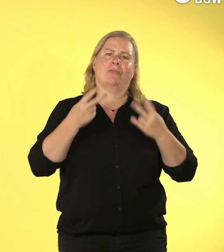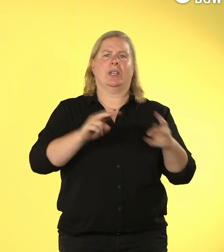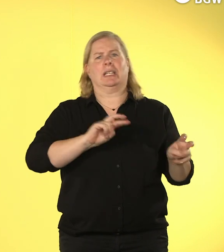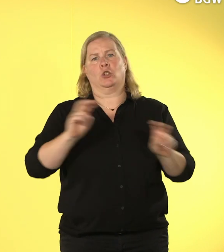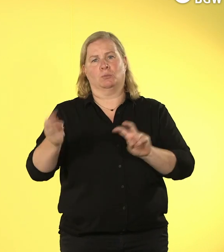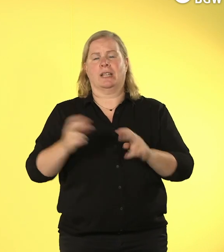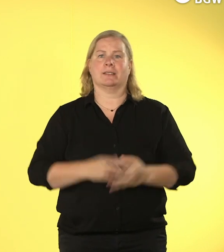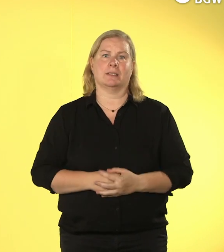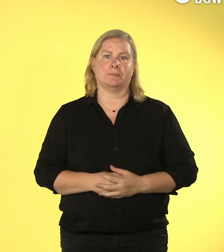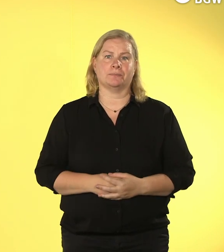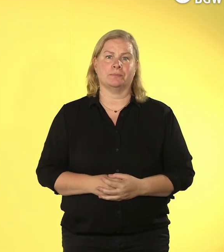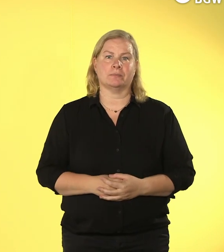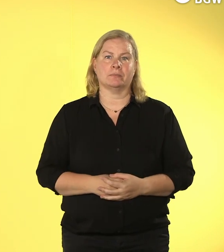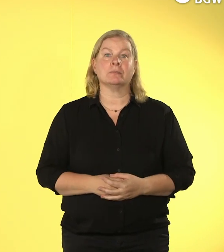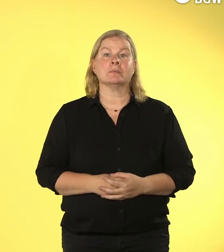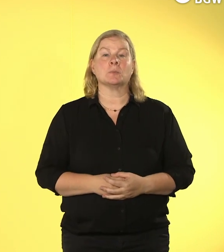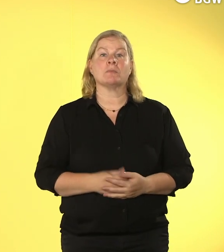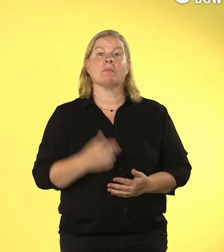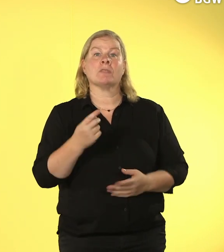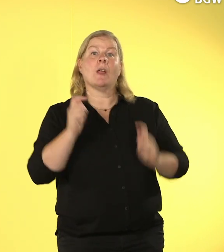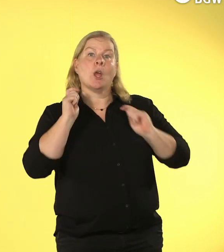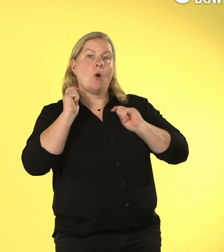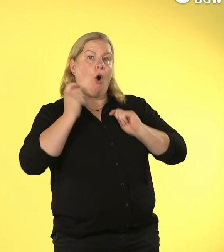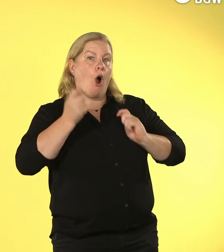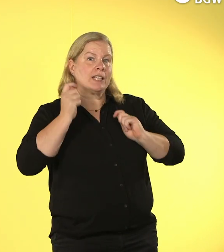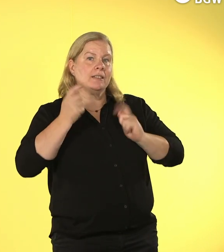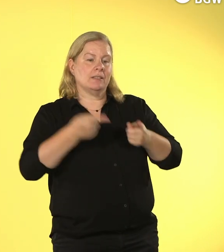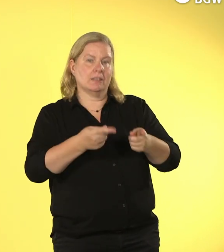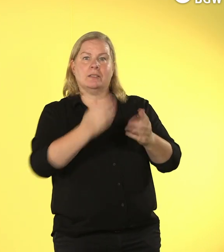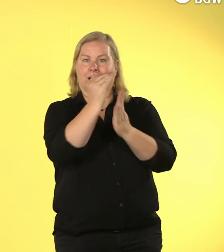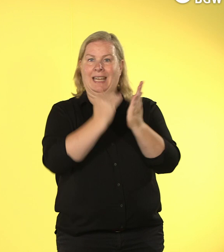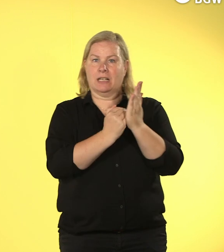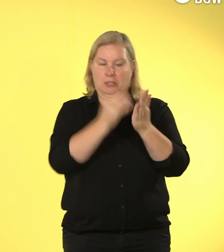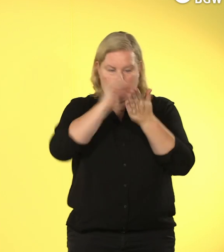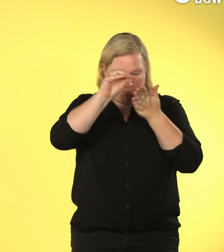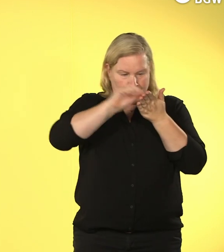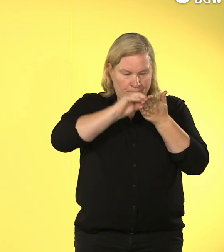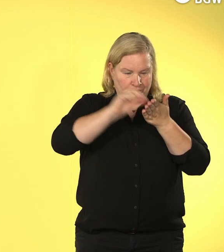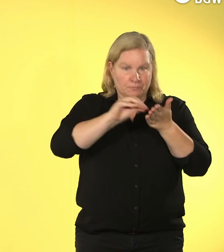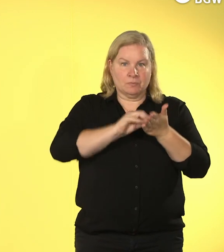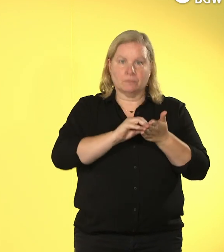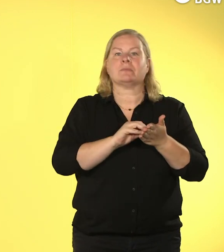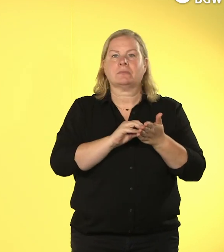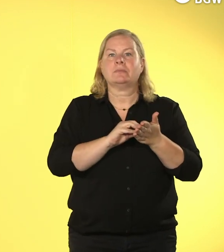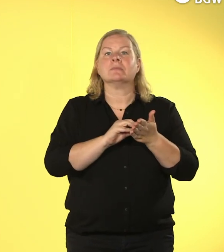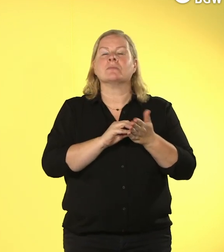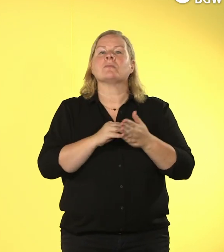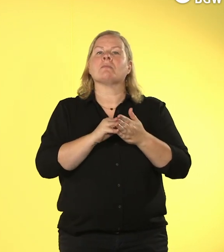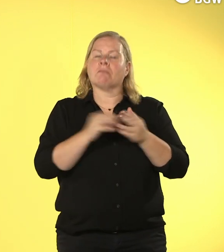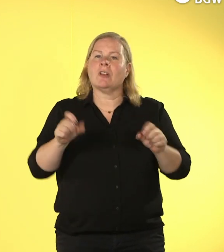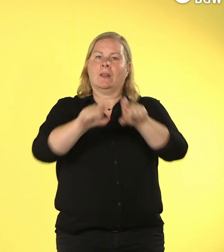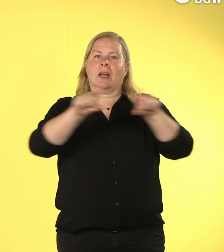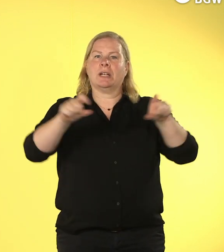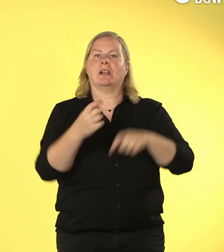Als er seine Ordensregel schrieb er im Kapitel 64.19: